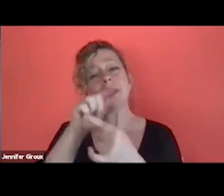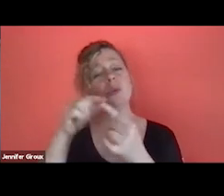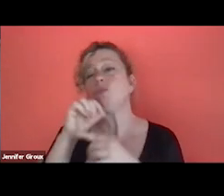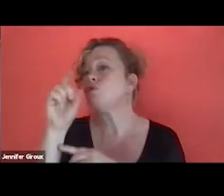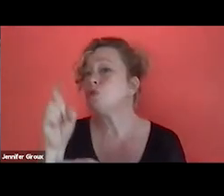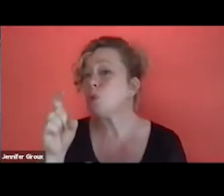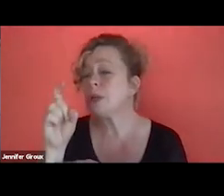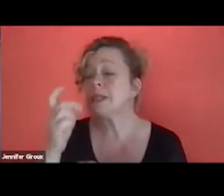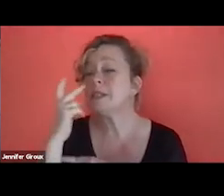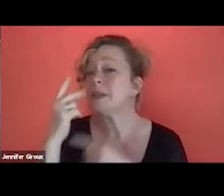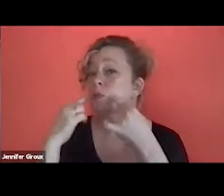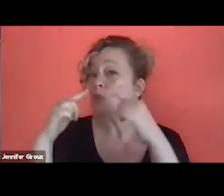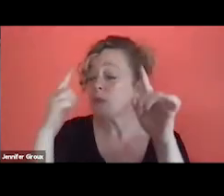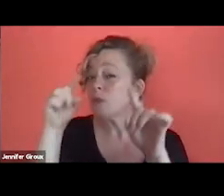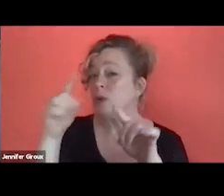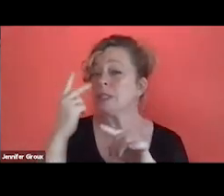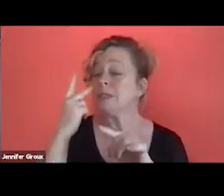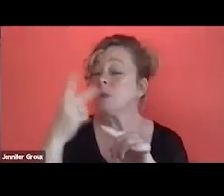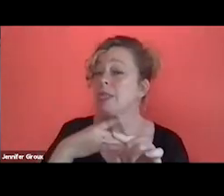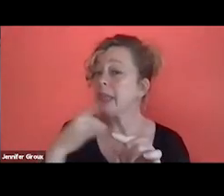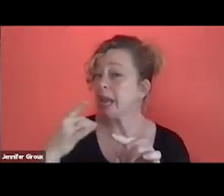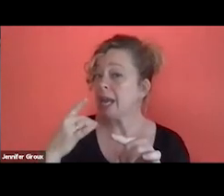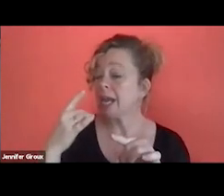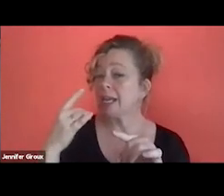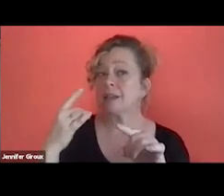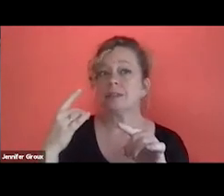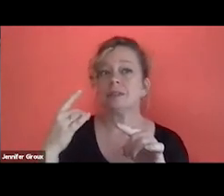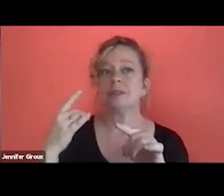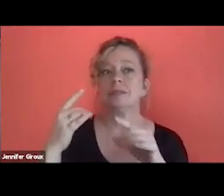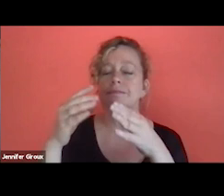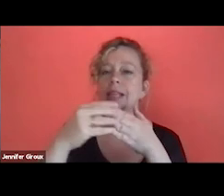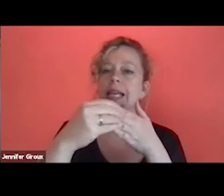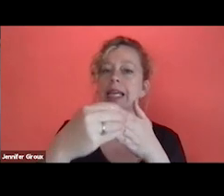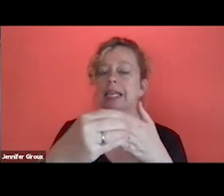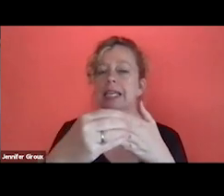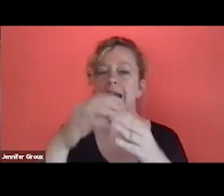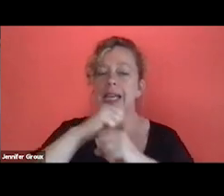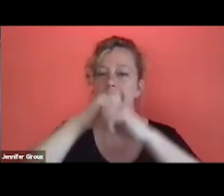Vean si funciona para ustedes, vean lo que les gusta. Pasa a la siguiente diapositiva, la imaginería guiada, o algunas veces llamada visualización,